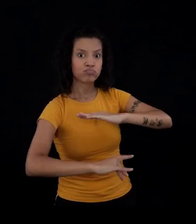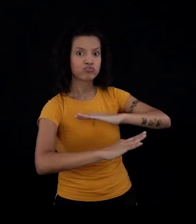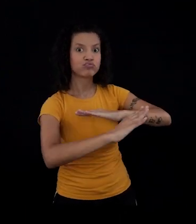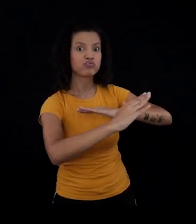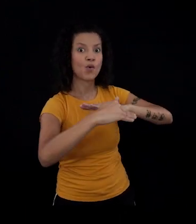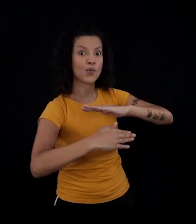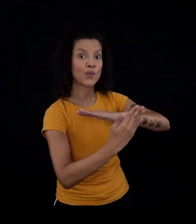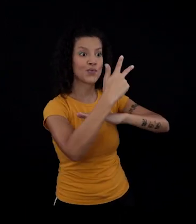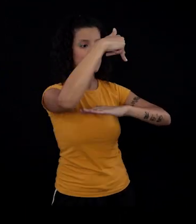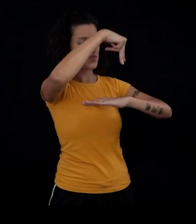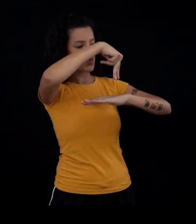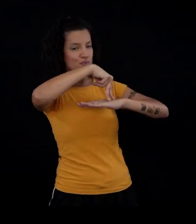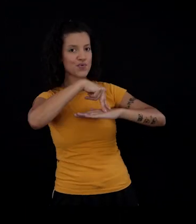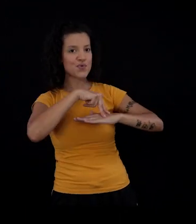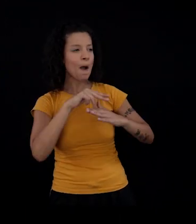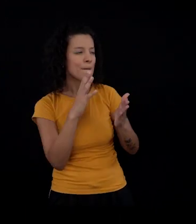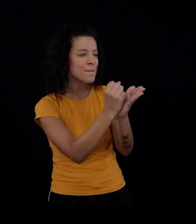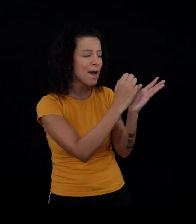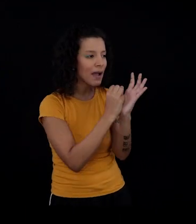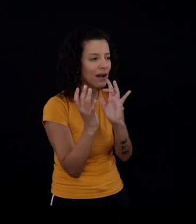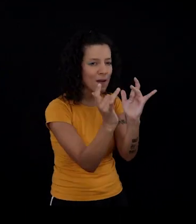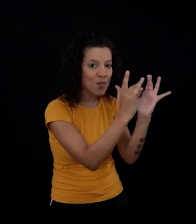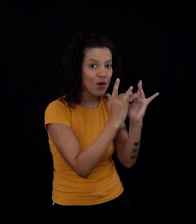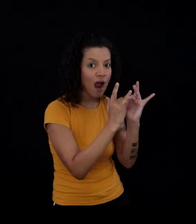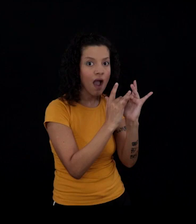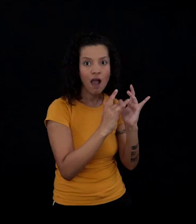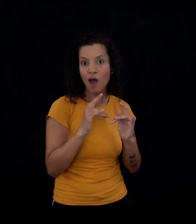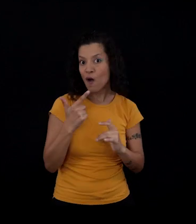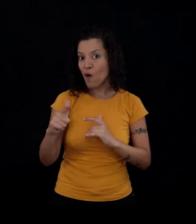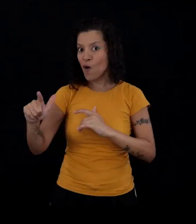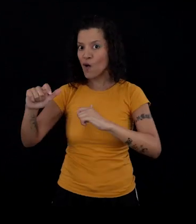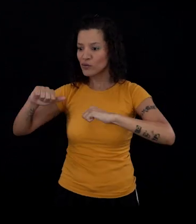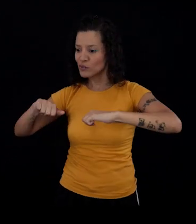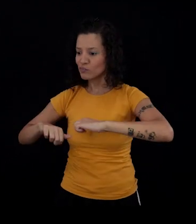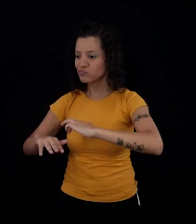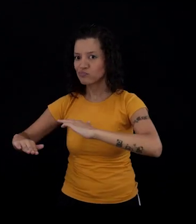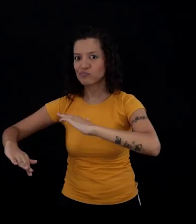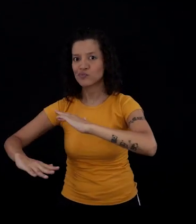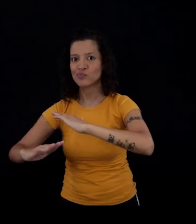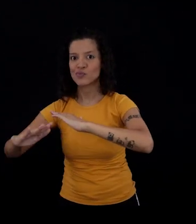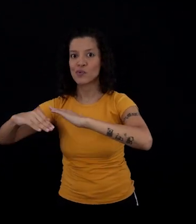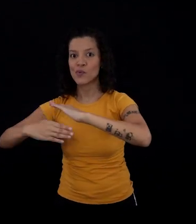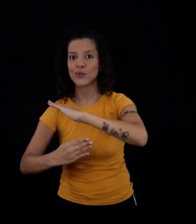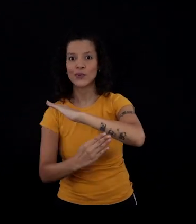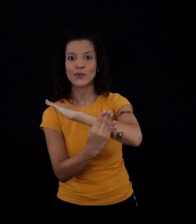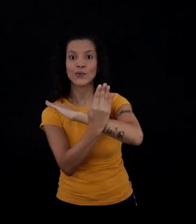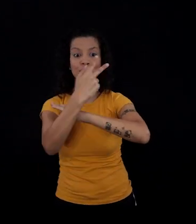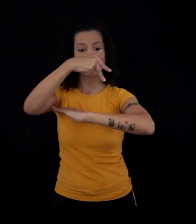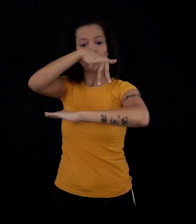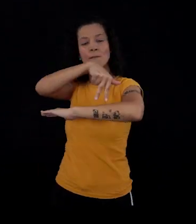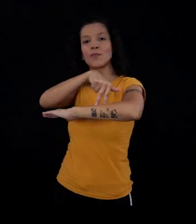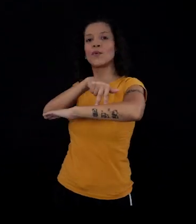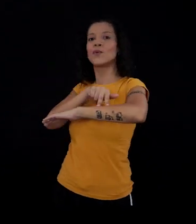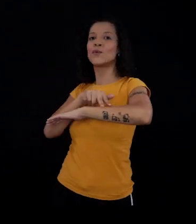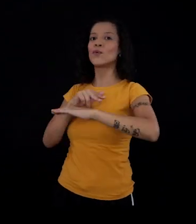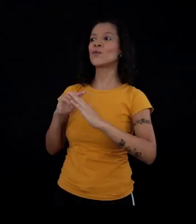Das águas do Maiauatá Saltava para dançar Das águas do Maiauatá